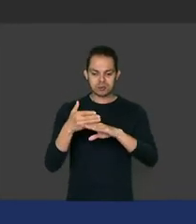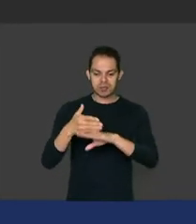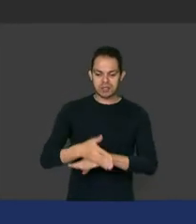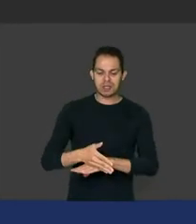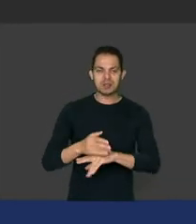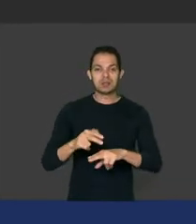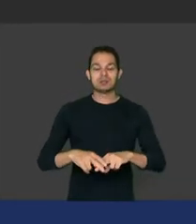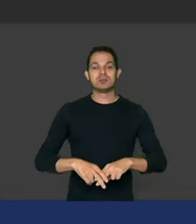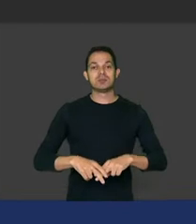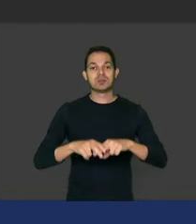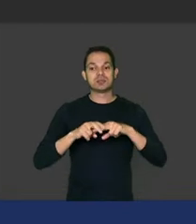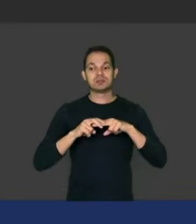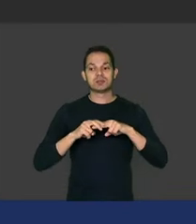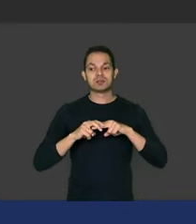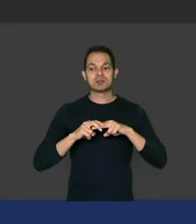INICIAL. ENTÃO CONSIDERANDO QUE SÃO POUCAS AS EMPRESAS,